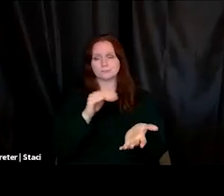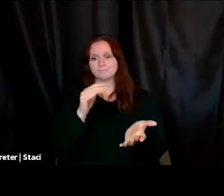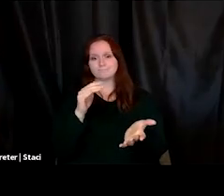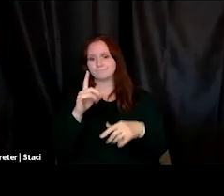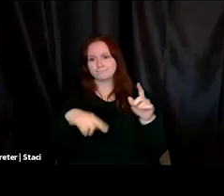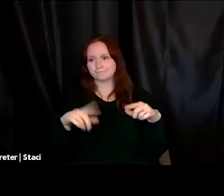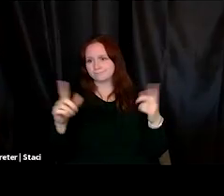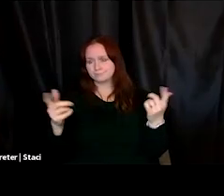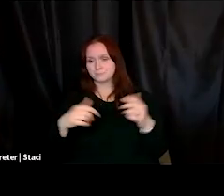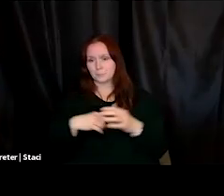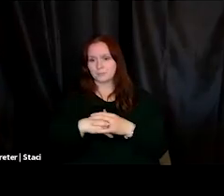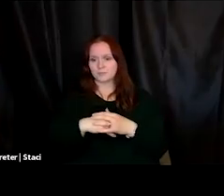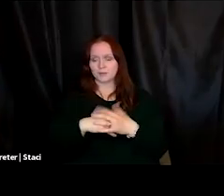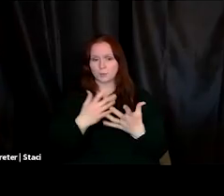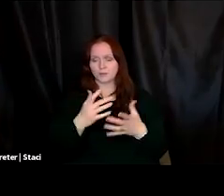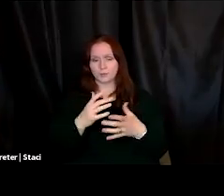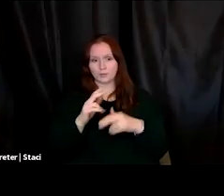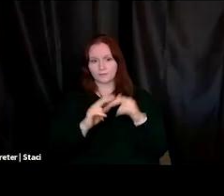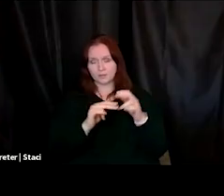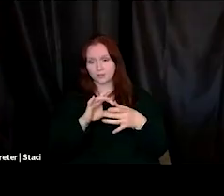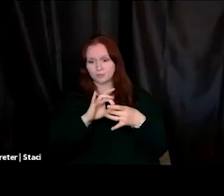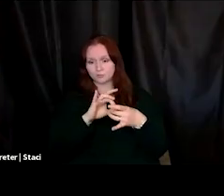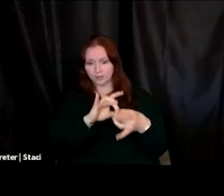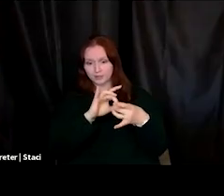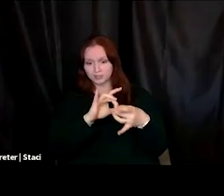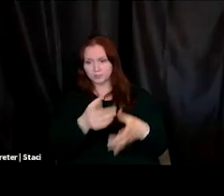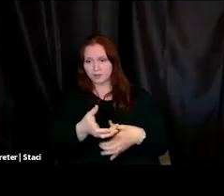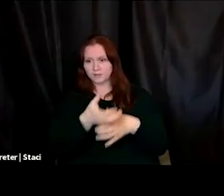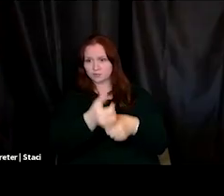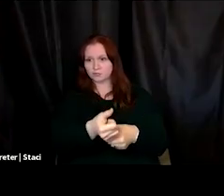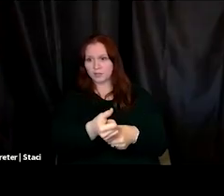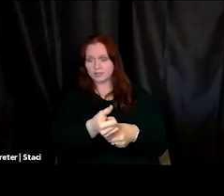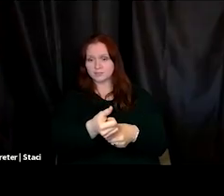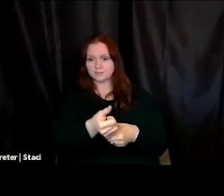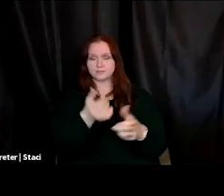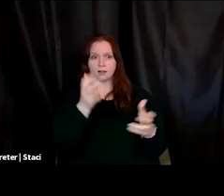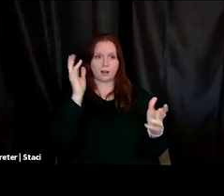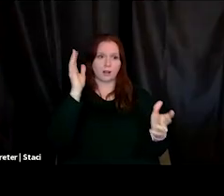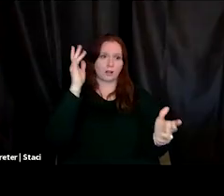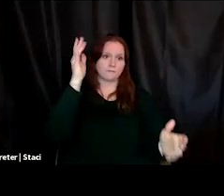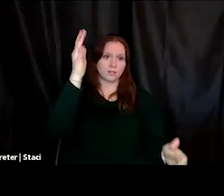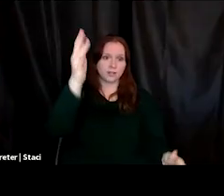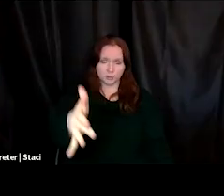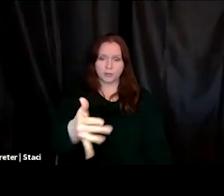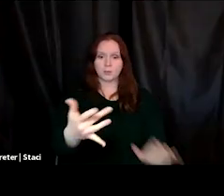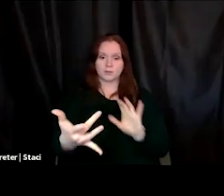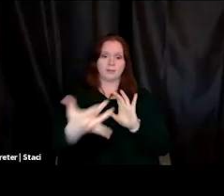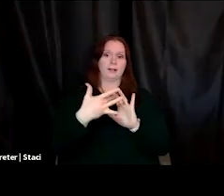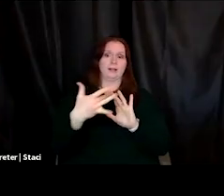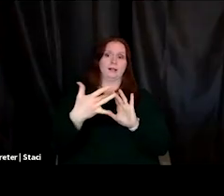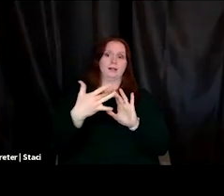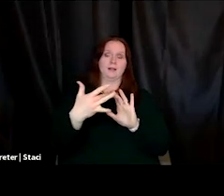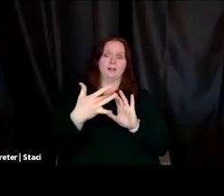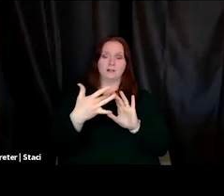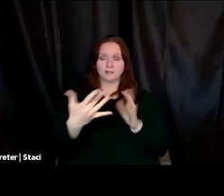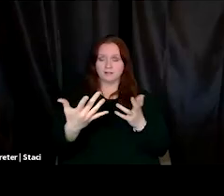Ahí vamos. Perdón por eso. No estoy segura de lo que sucedió. Entonces, como estaba diciendo, otros factores que pueden parecer simples para nosotros